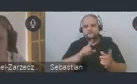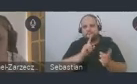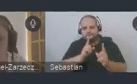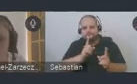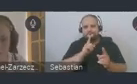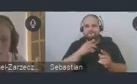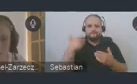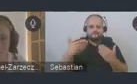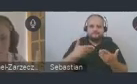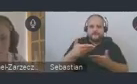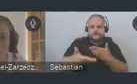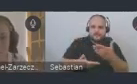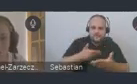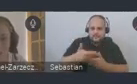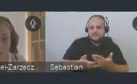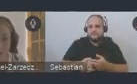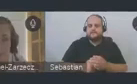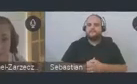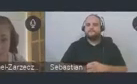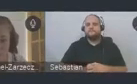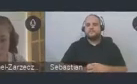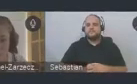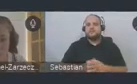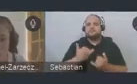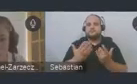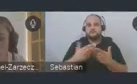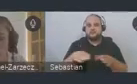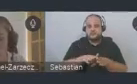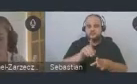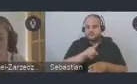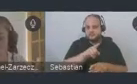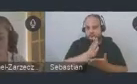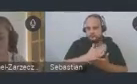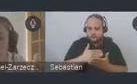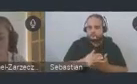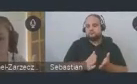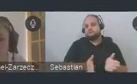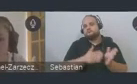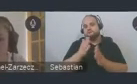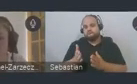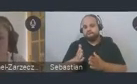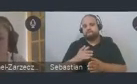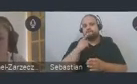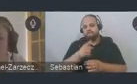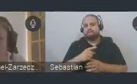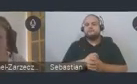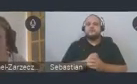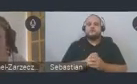z którymi przyszliśmy. A jak zamkniemy tę część, to przechodzimy już do merytoryki. I zobaczcie.